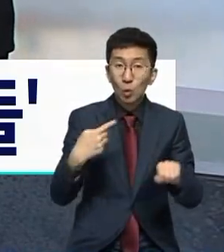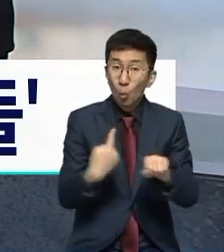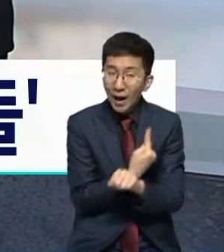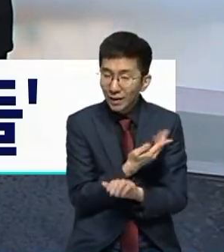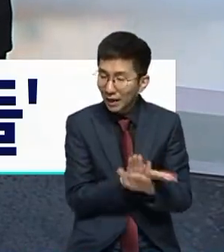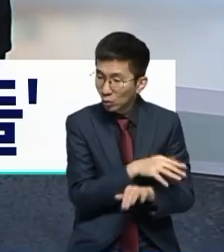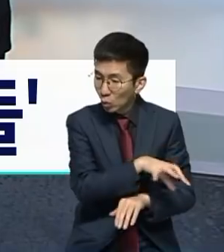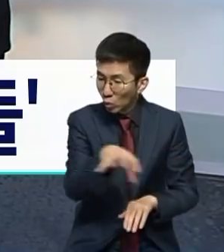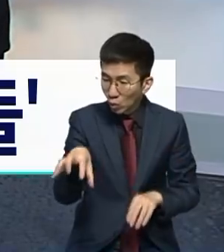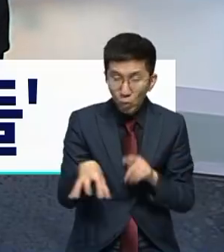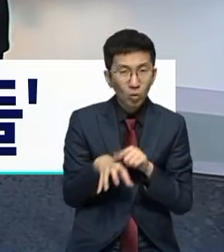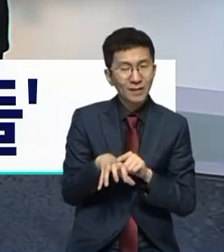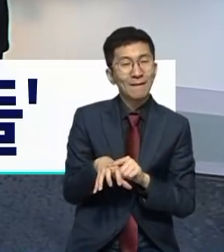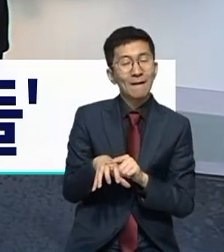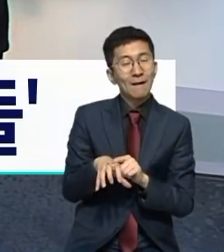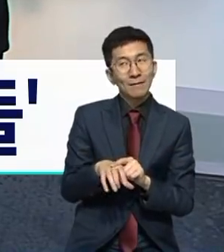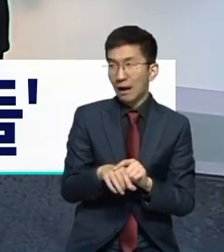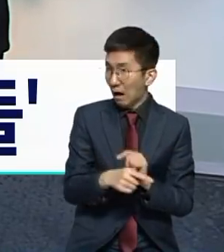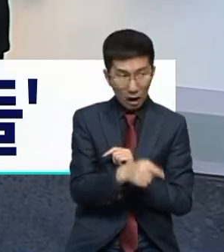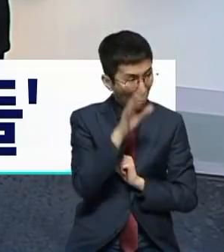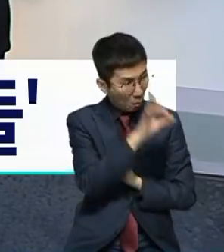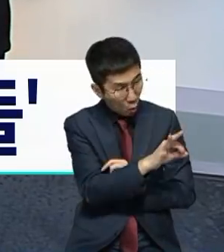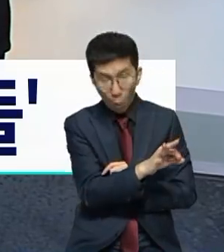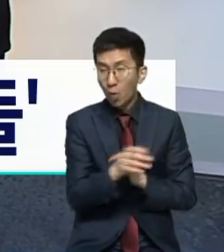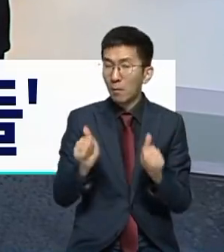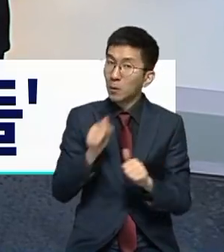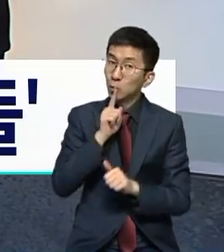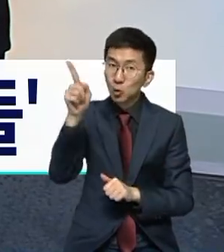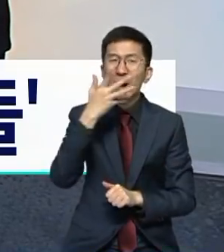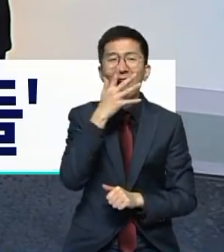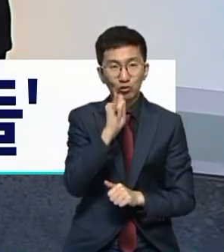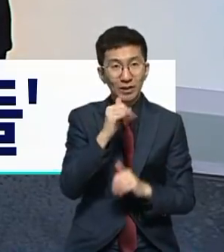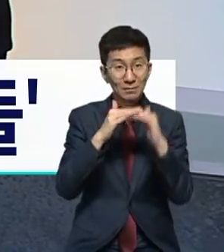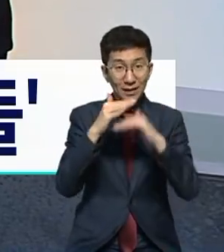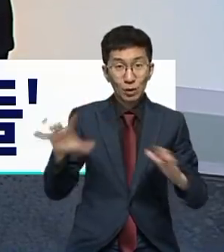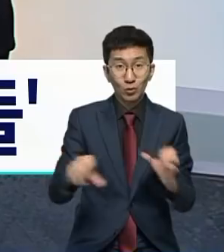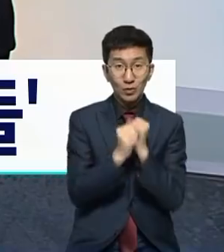수 있는데 이 부분은 박재현 기자가 짚어봤습니다.